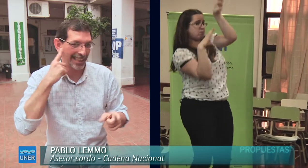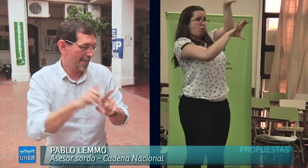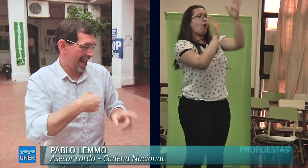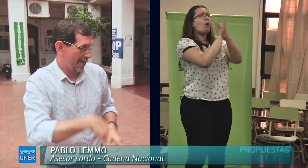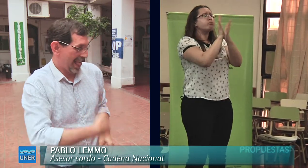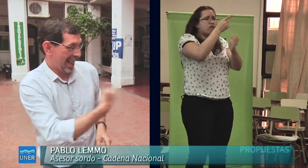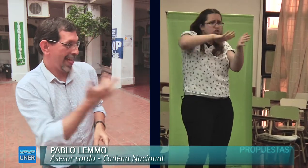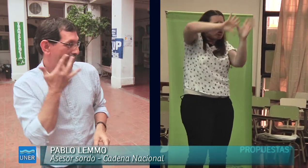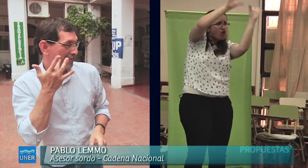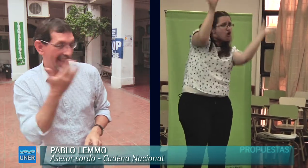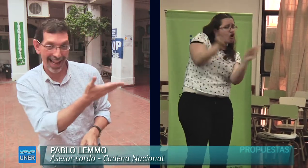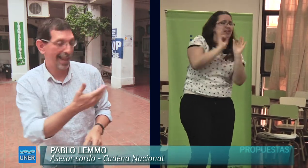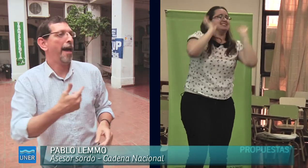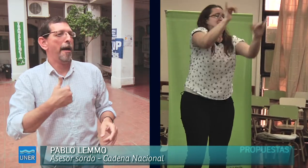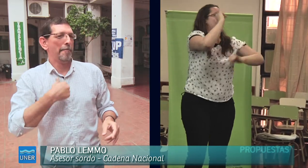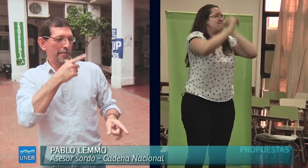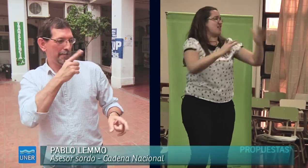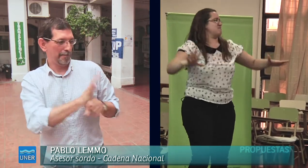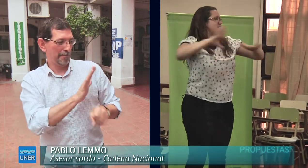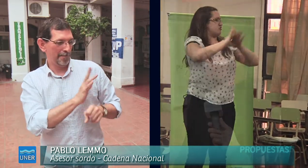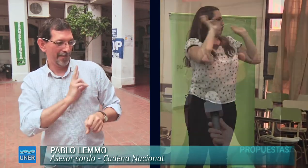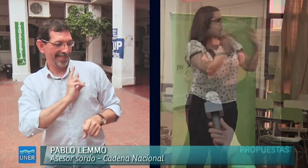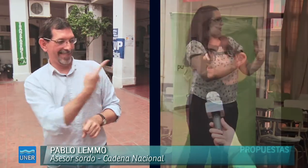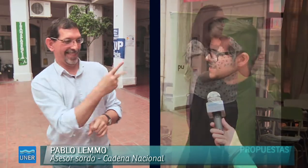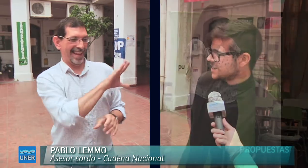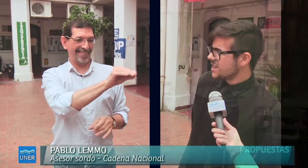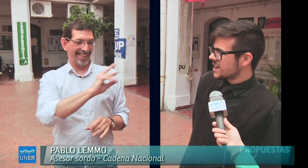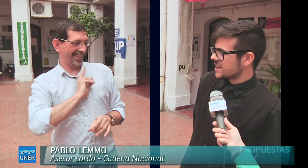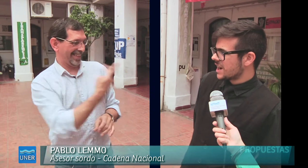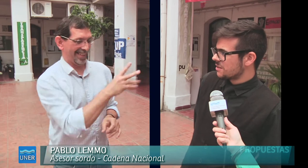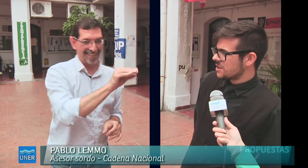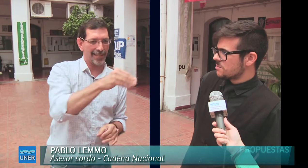muchas veces se confunde, como el trabajo que está haciendo Gabriel ahora.